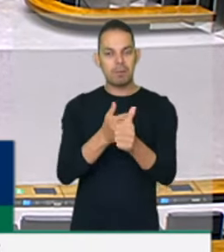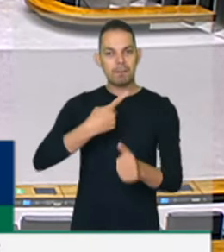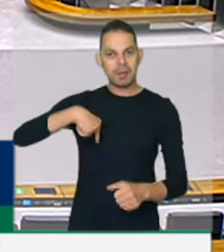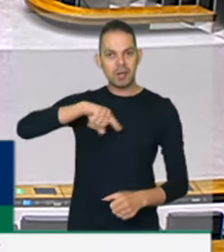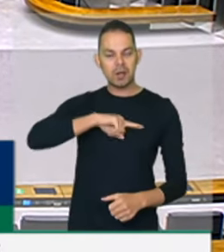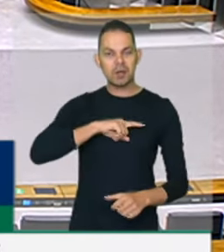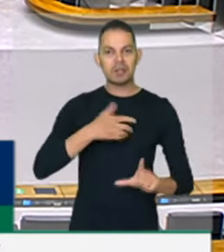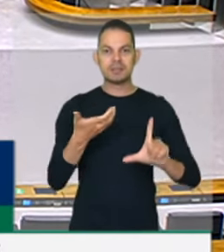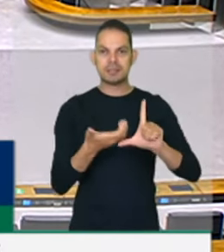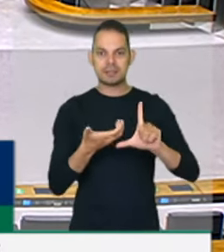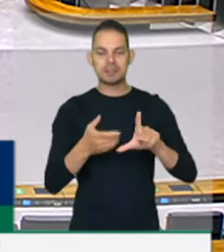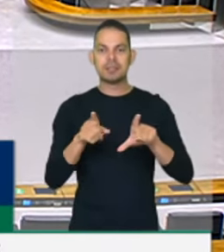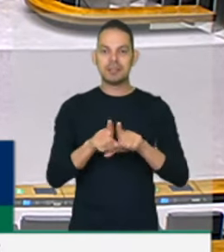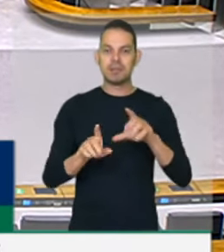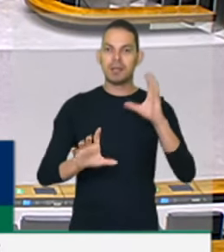AINDA B NO DEBATE DO PROJETO QUE TRATA DE.... DE CRIAÇÃO